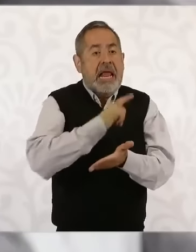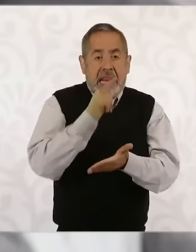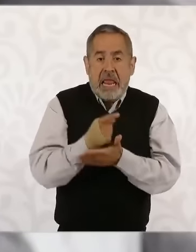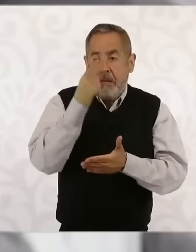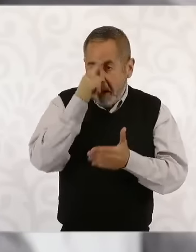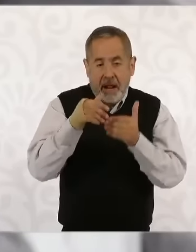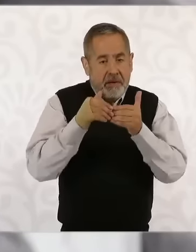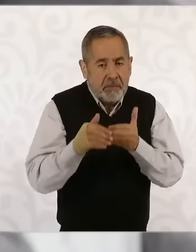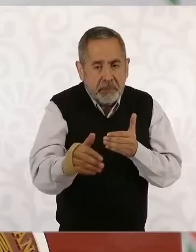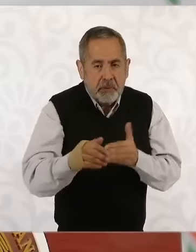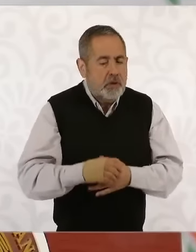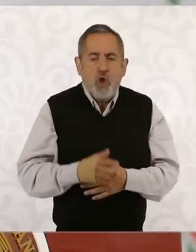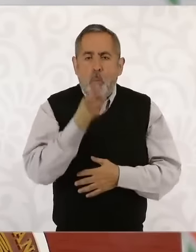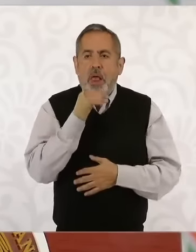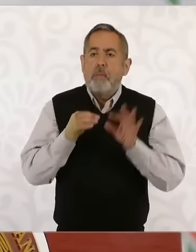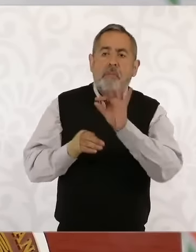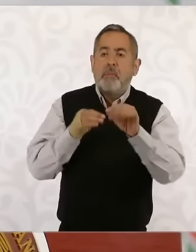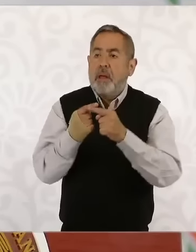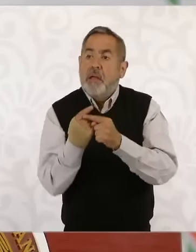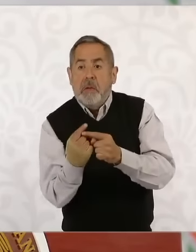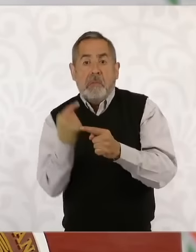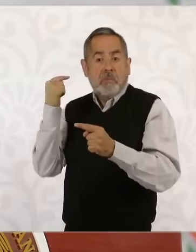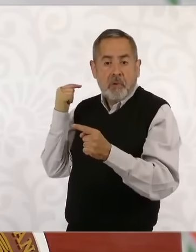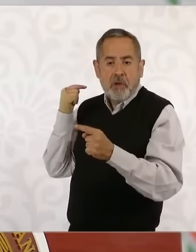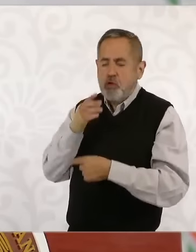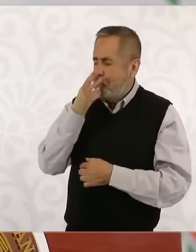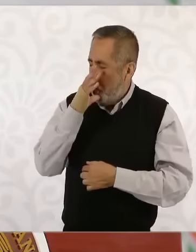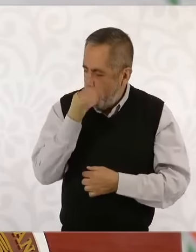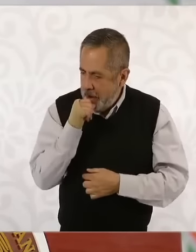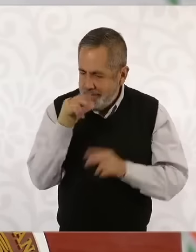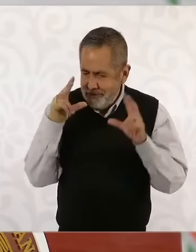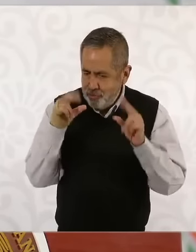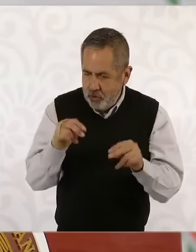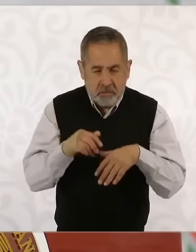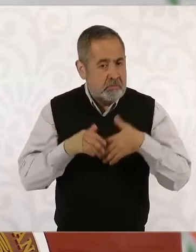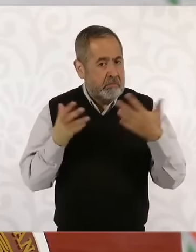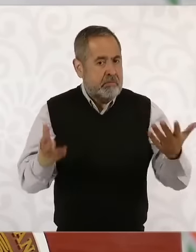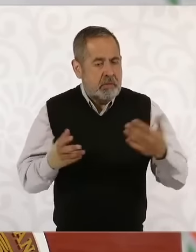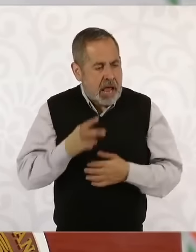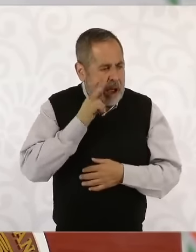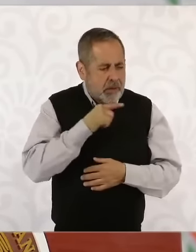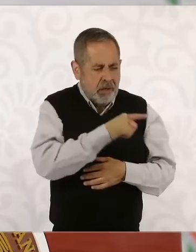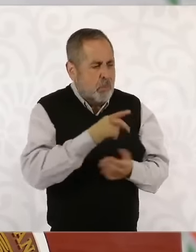diciendo que es retoactivo, algo que no lo es. Quizás deberíamos ver a qué intereses responden